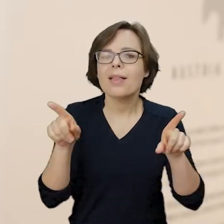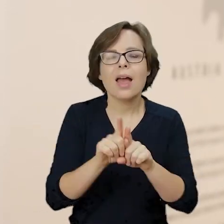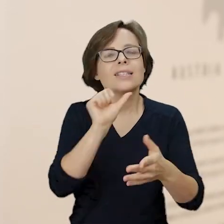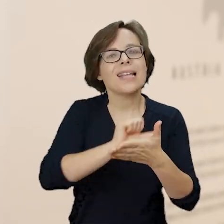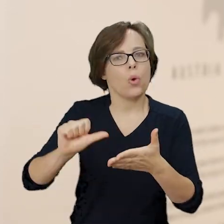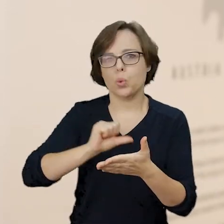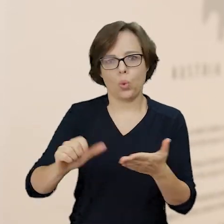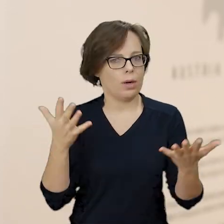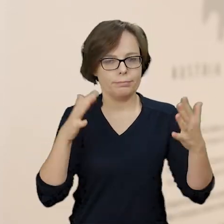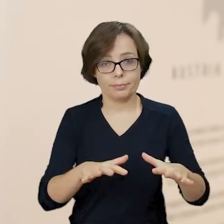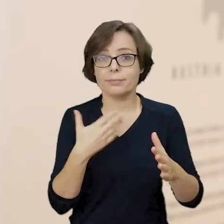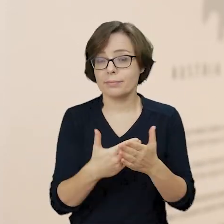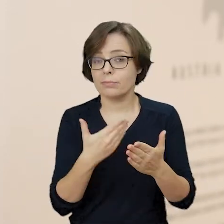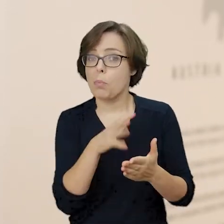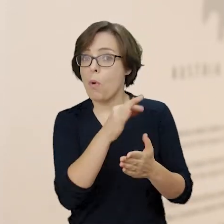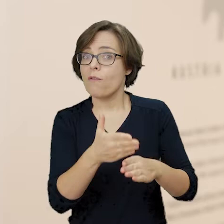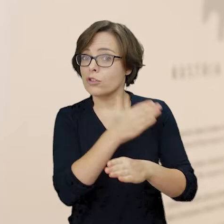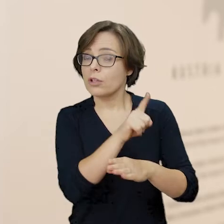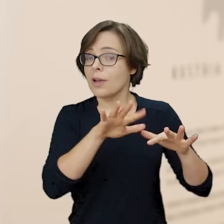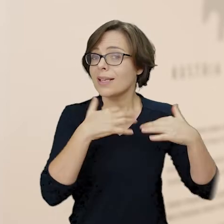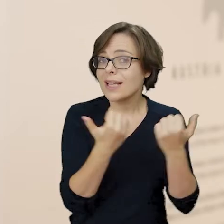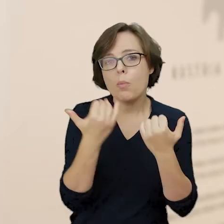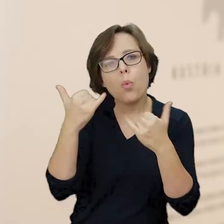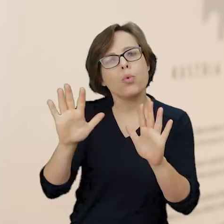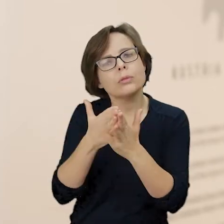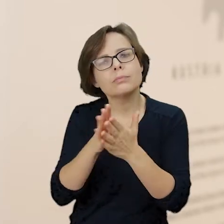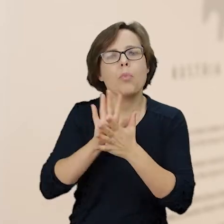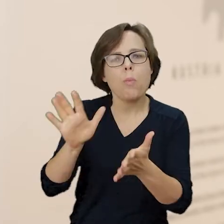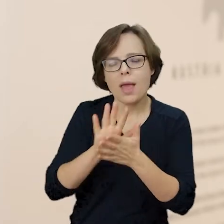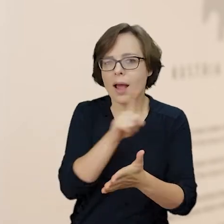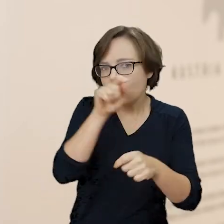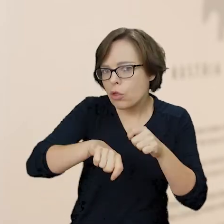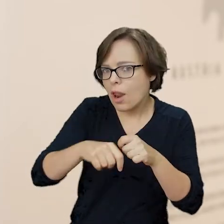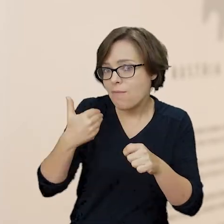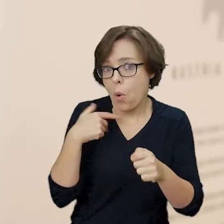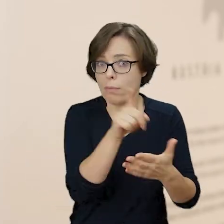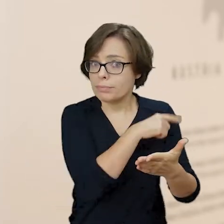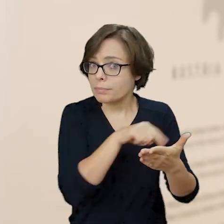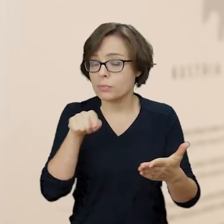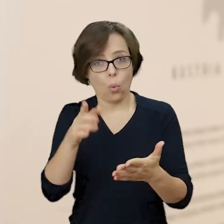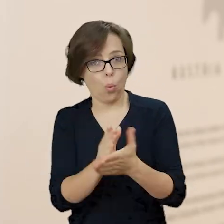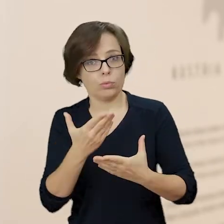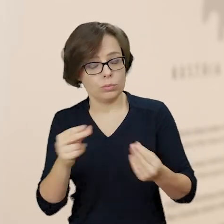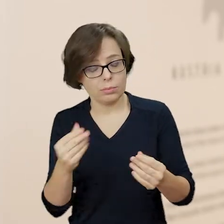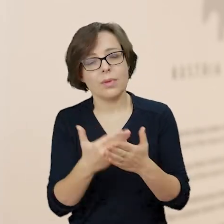Sejm nie sprawował już kontroli na publikacjami. Powstało około 30 nowych oficyn wydawniczych.